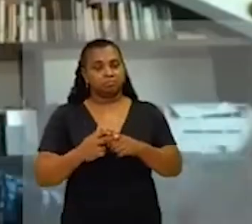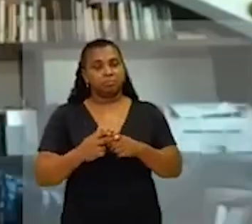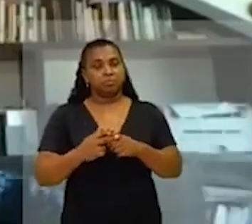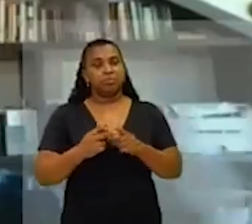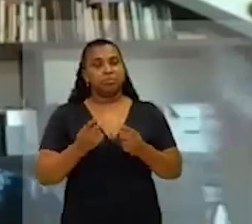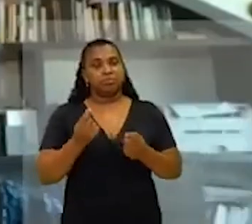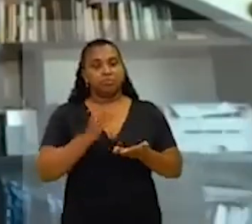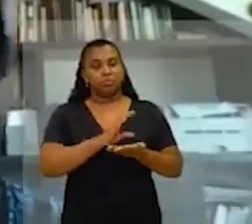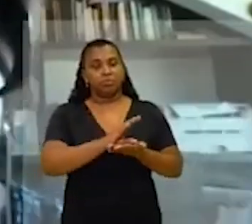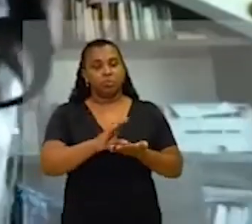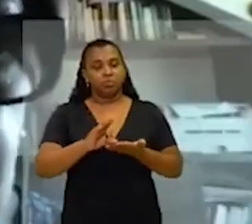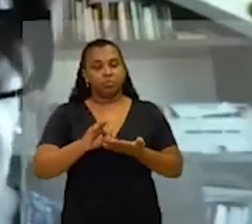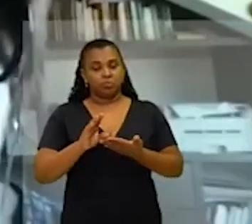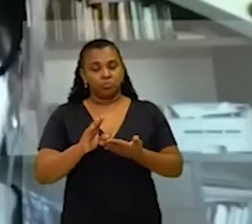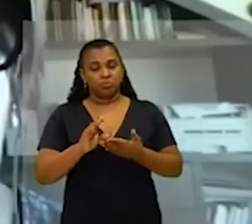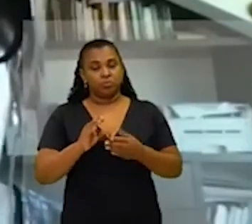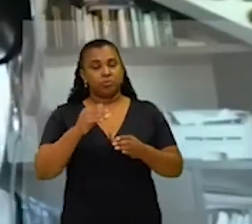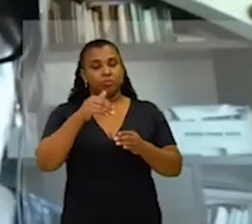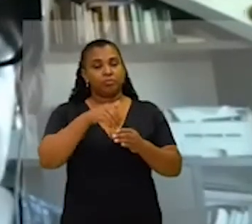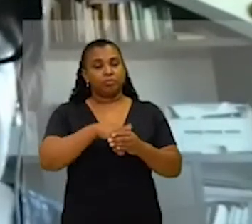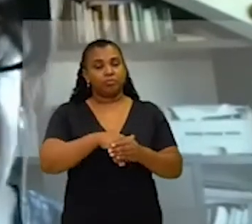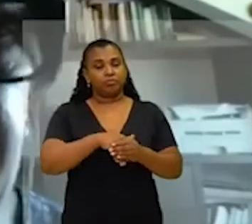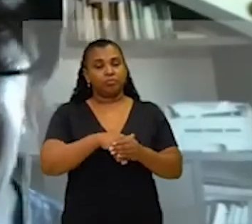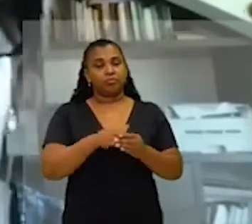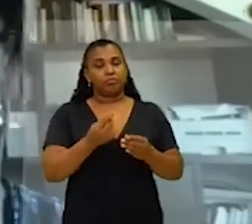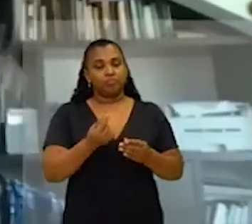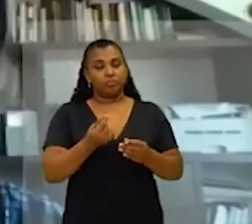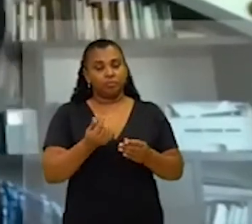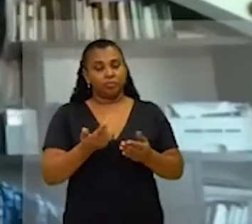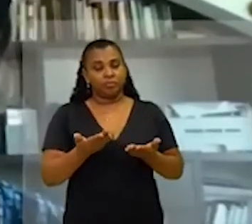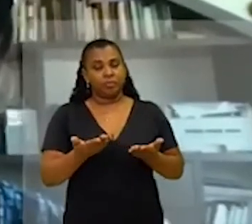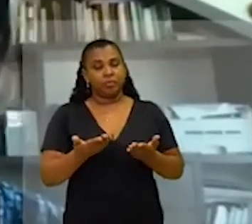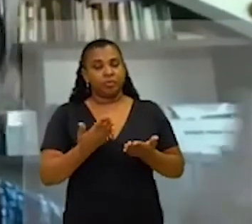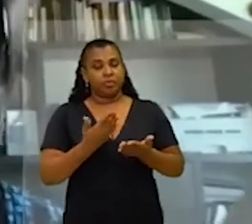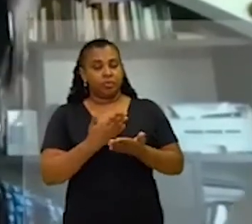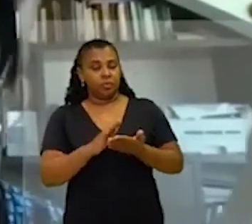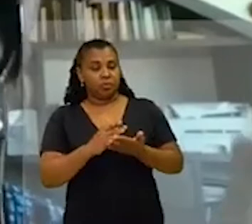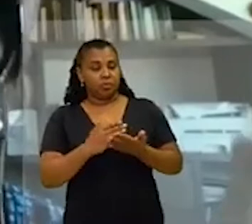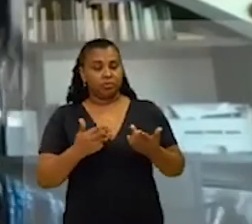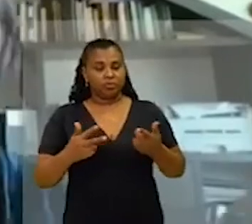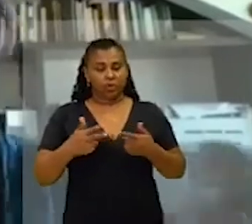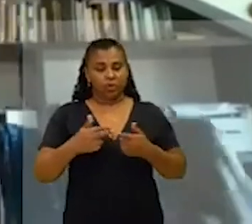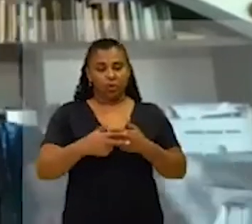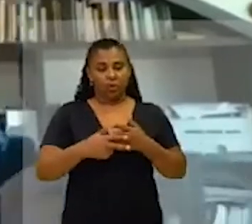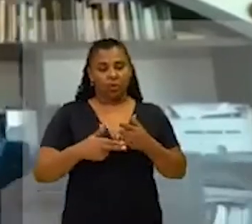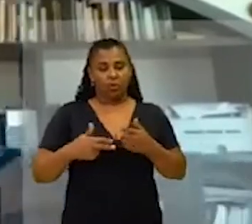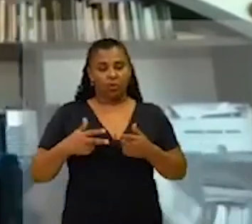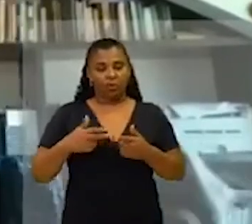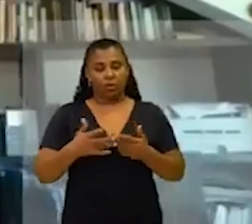partidário entre outras coisas que encostar aqui por exemplo como é que nós poderíamos